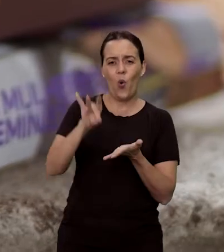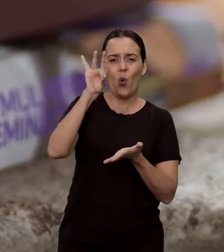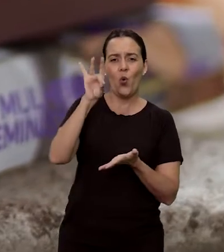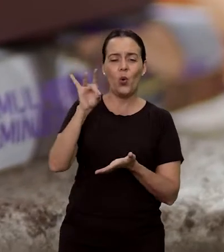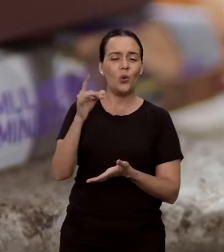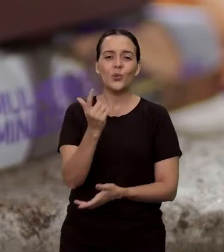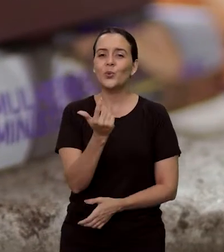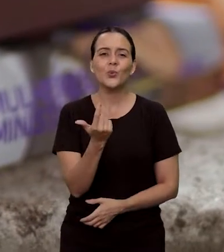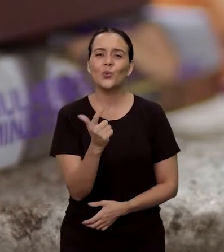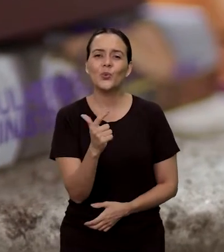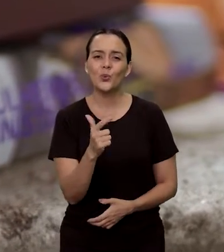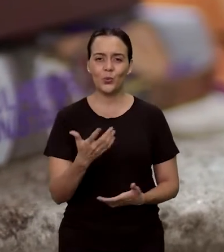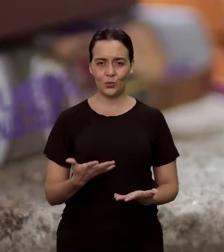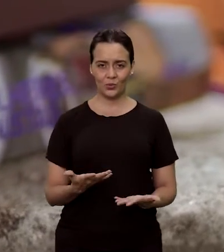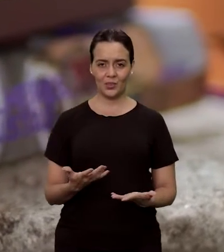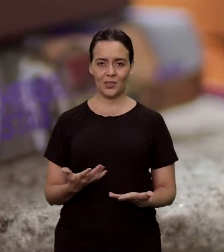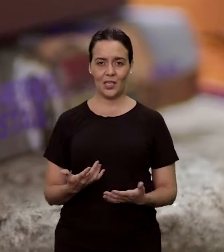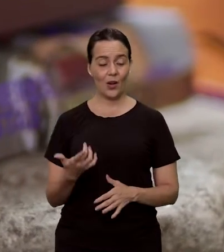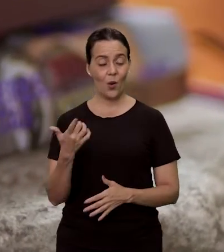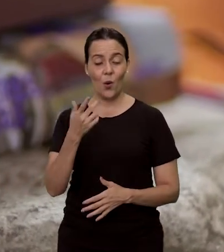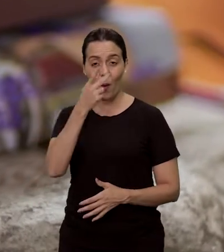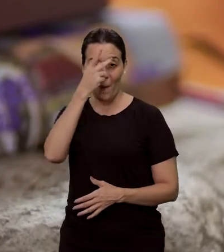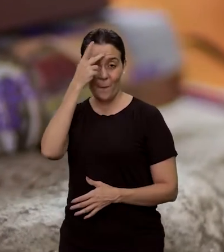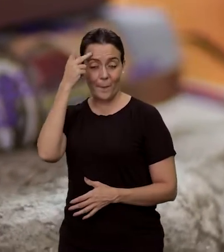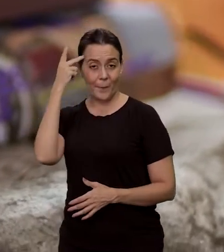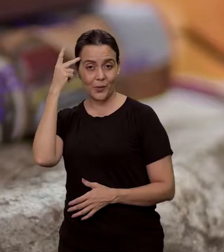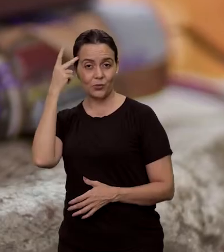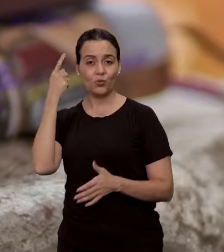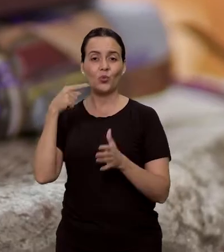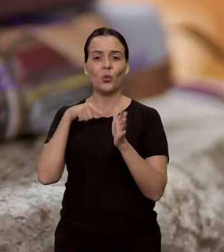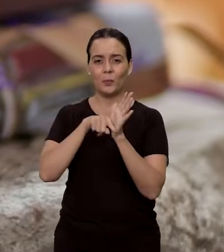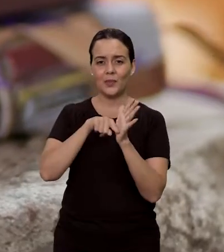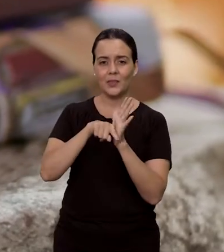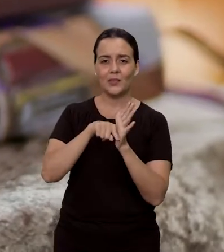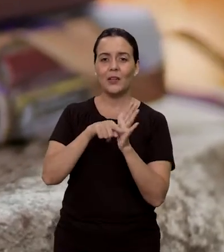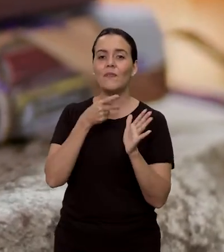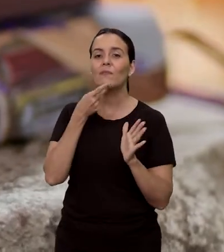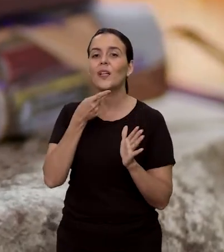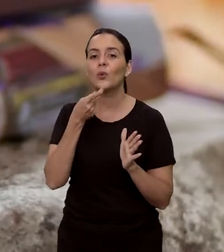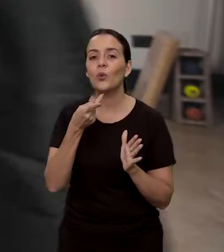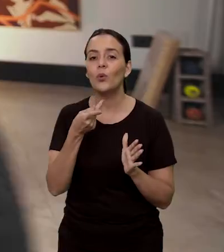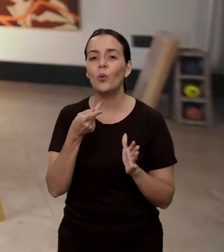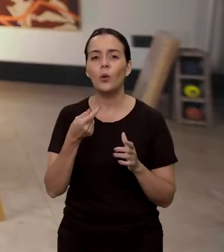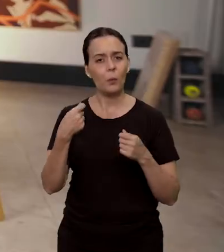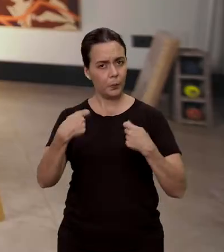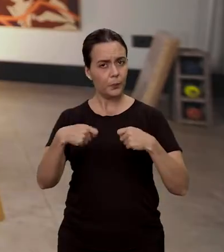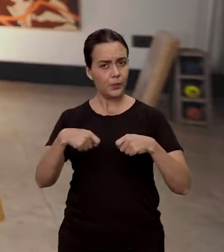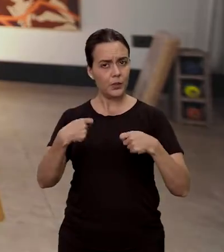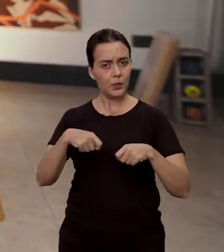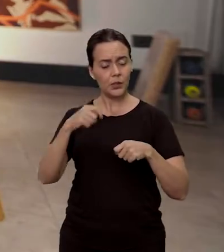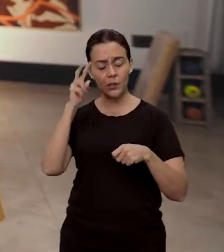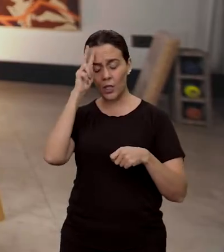Ou, como dizia, Walter Benjamin, em "Tese sobre o Conceito de História", É necessário contar a história contrapelo,